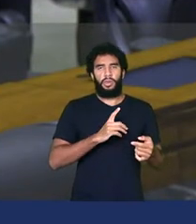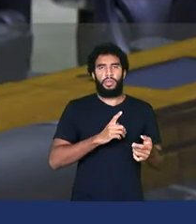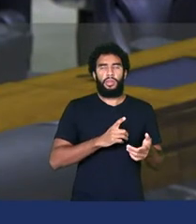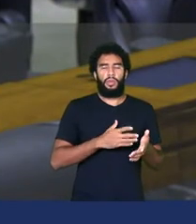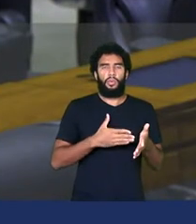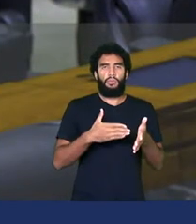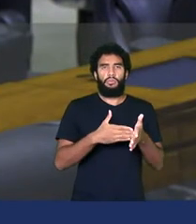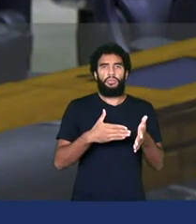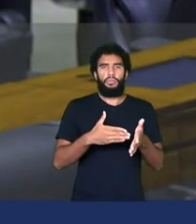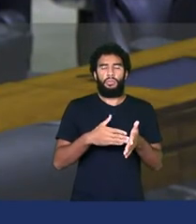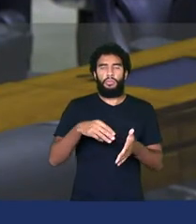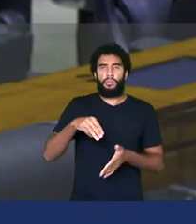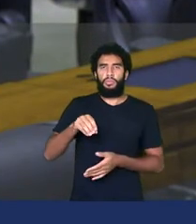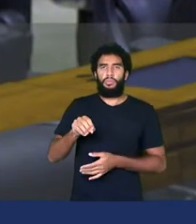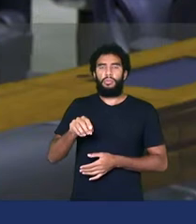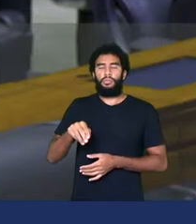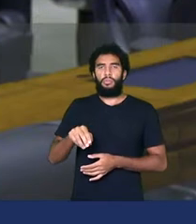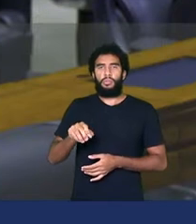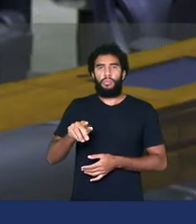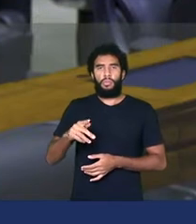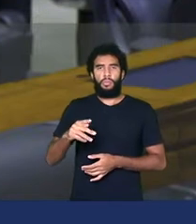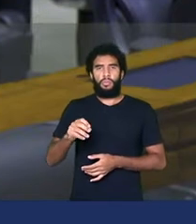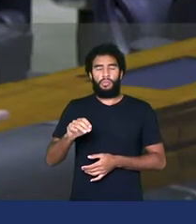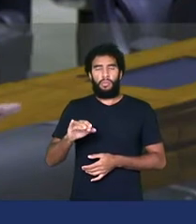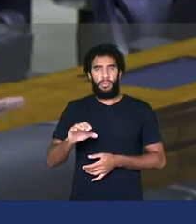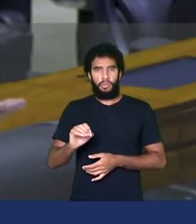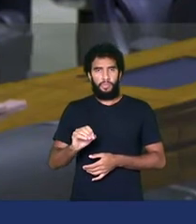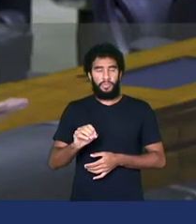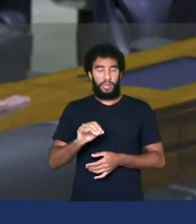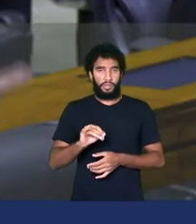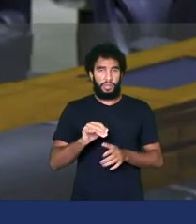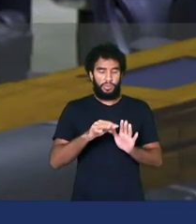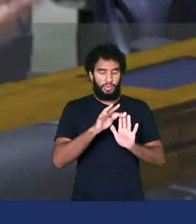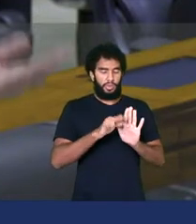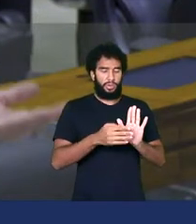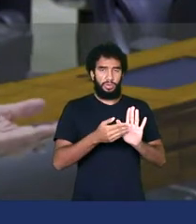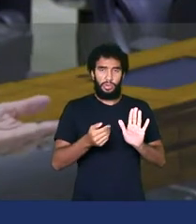LIO. EU NÃO ENTENDO COMO AQUI ALGUÉM QUE DEFENDE A LIVRE CONCORRÊNCIA ESTÁ DEFENDENDO